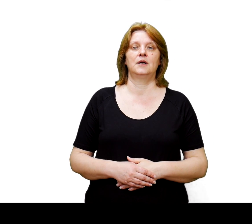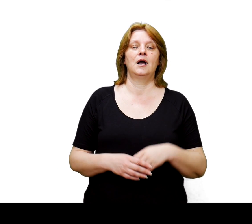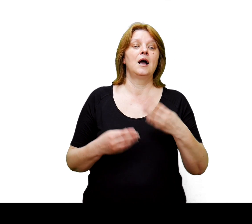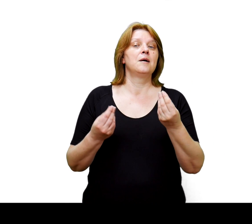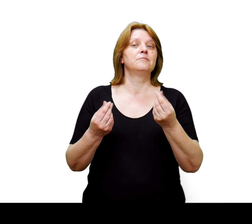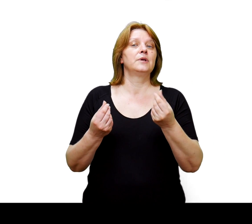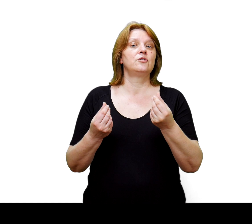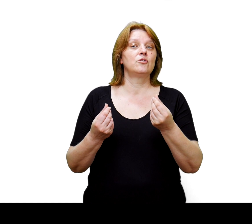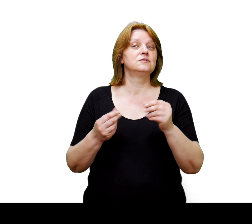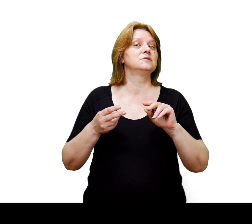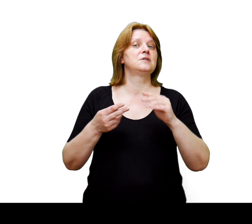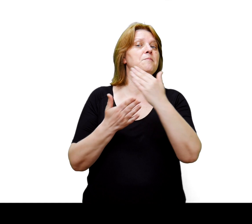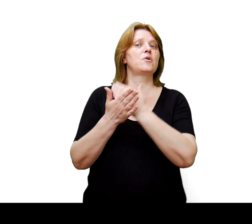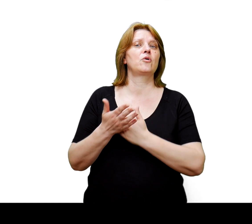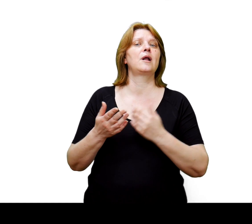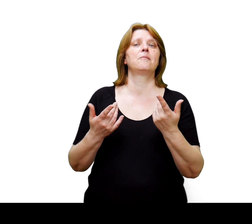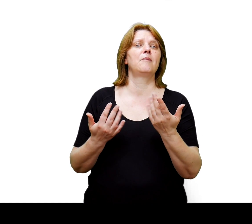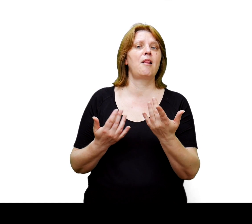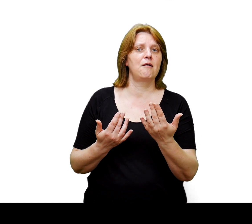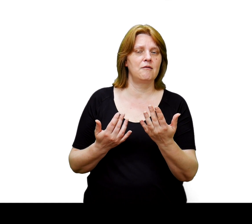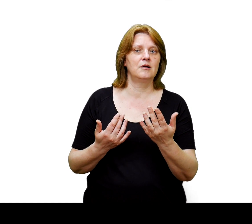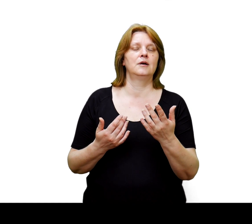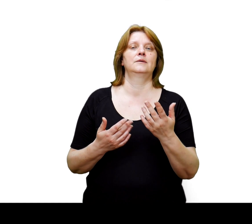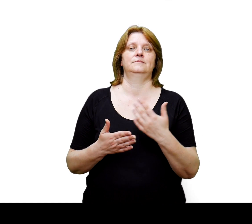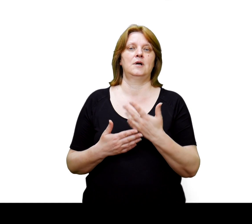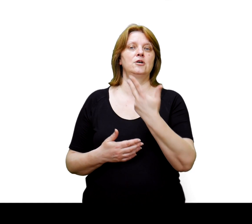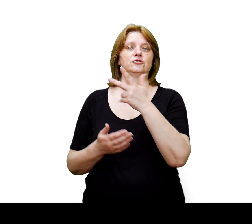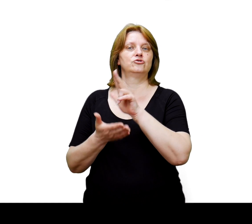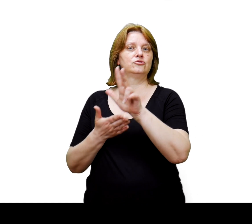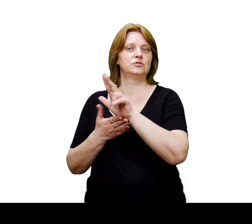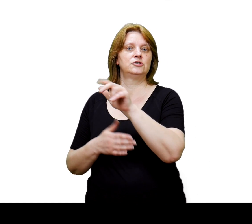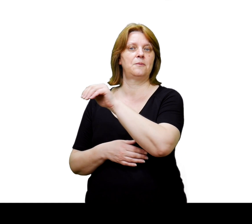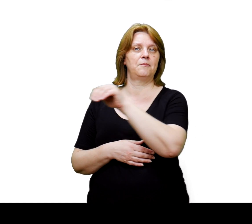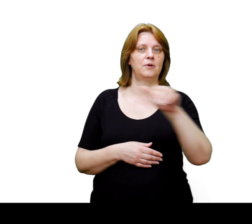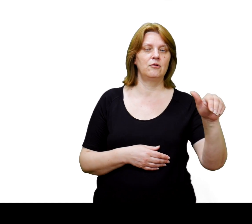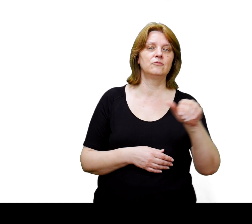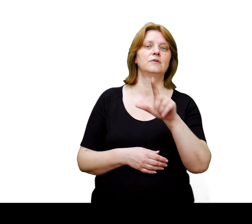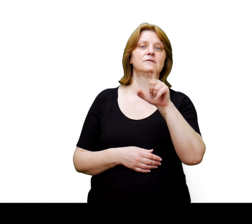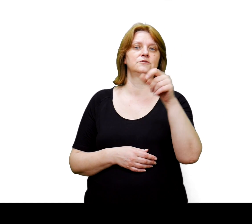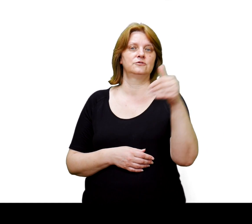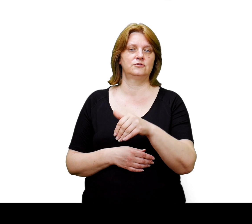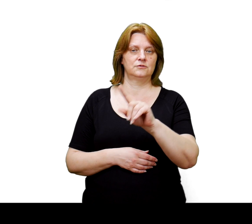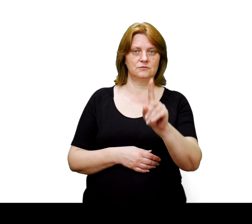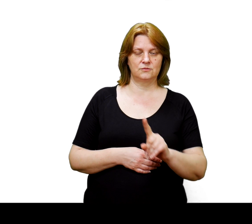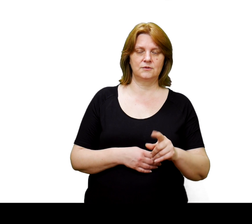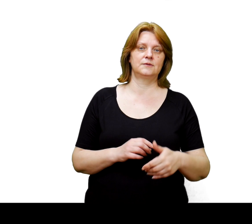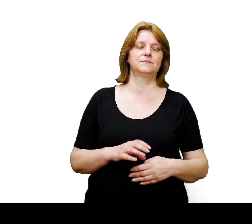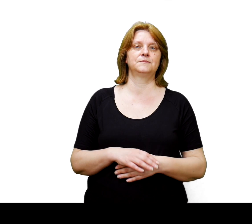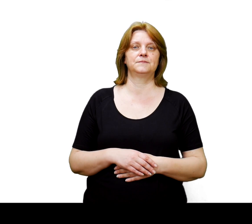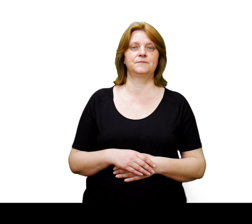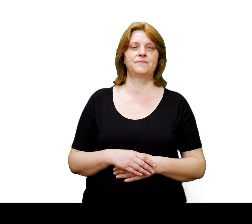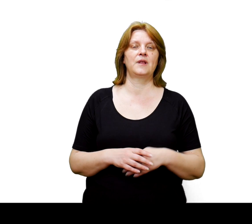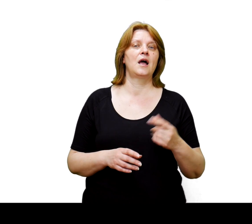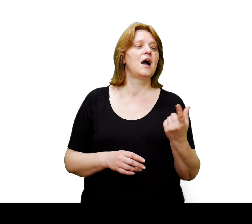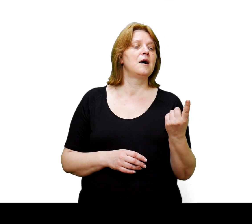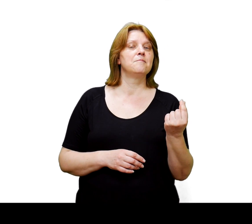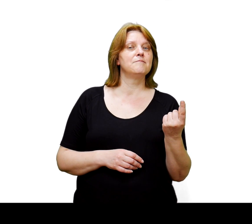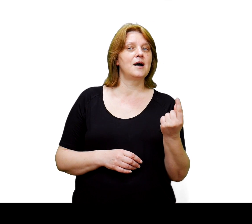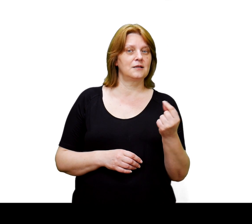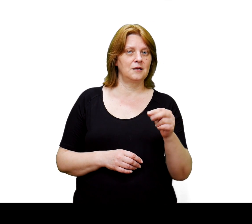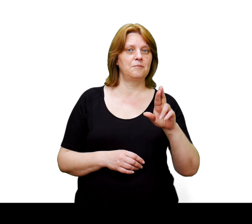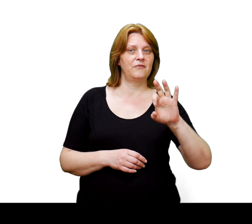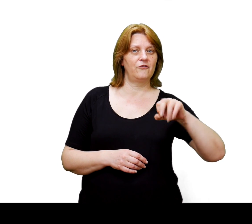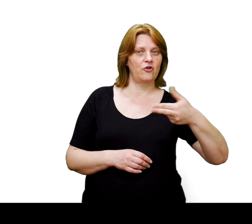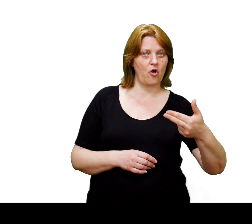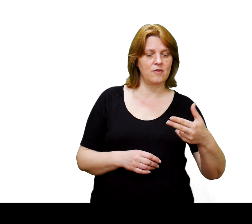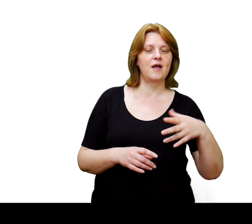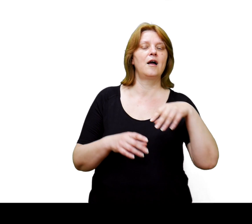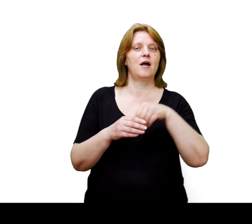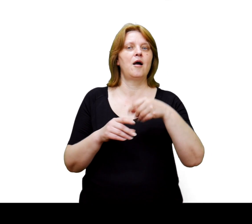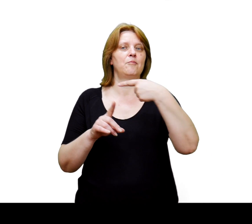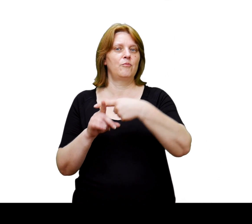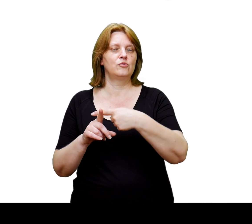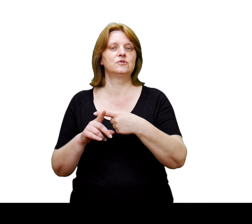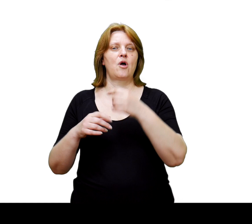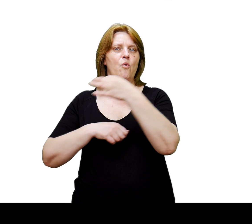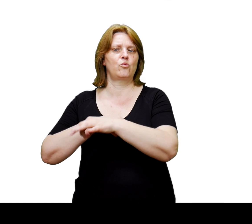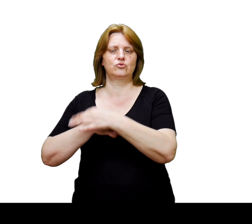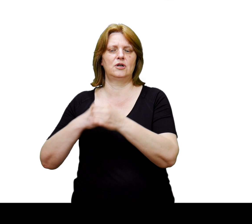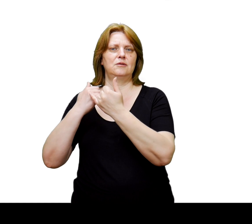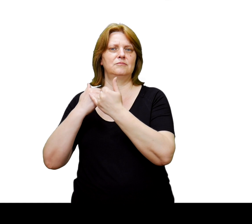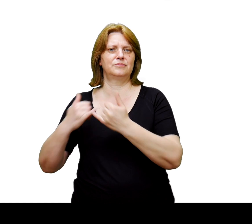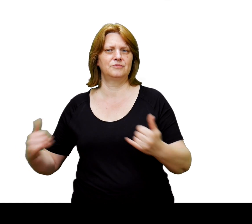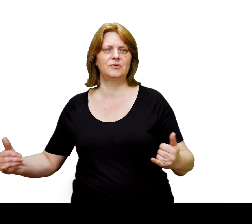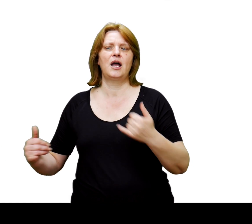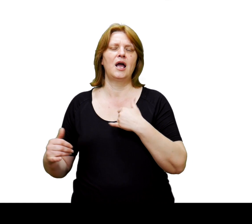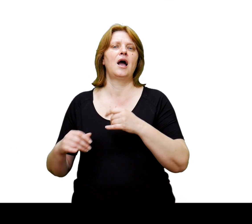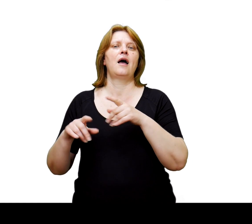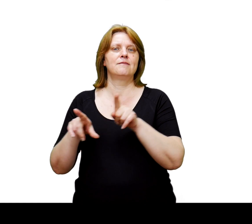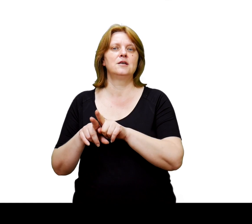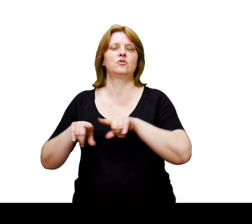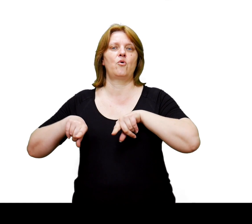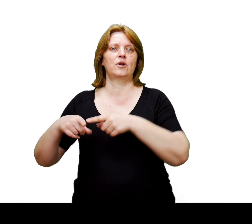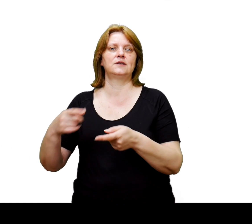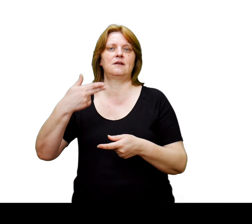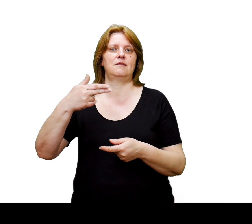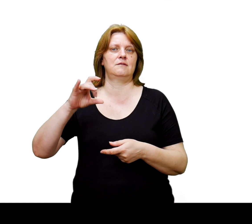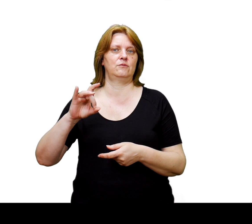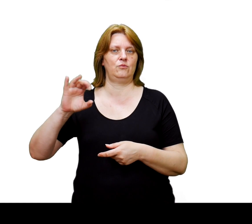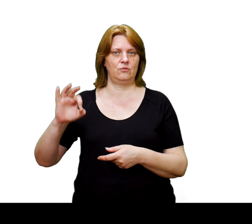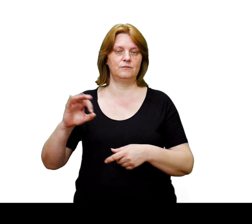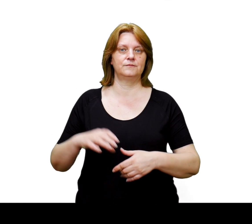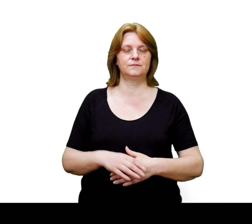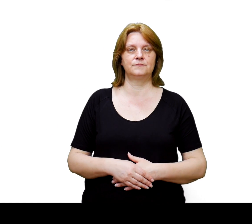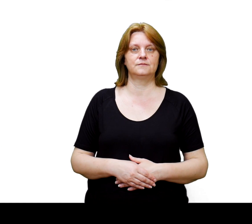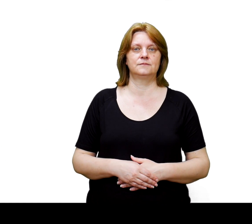Środki finansowe na ten program wynoszą 13,2 mln zł. Partnerami PFRON są uczelnie i trzeci sektor.